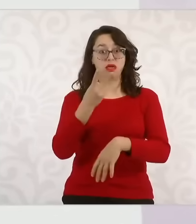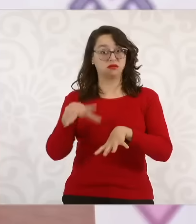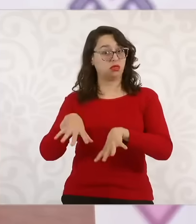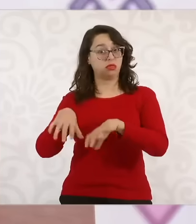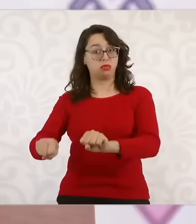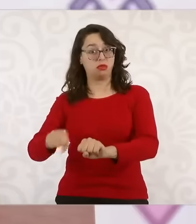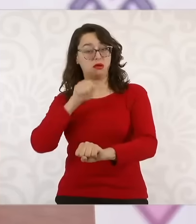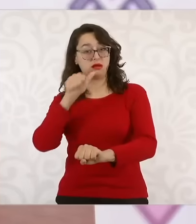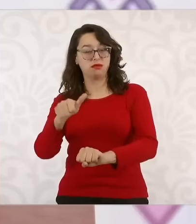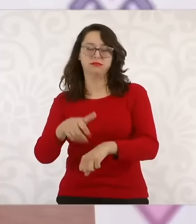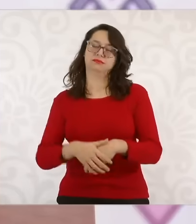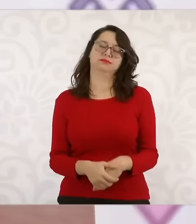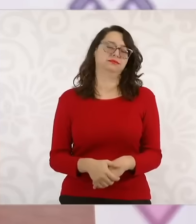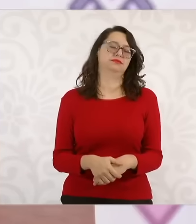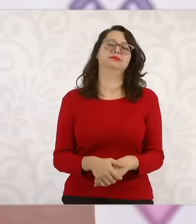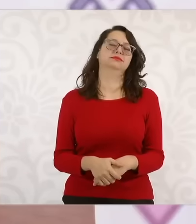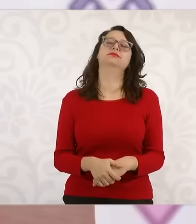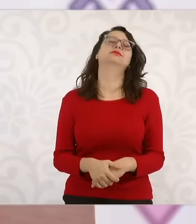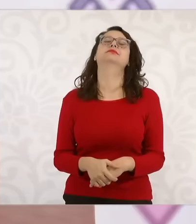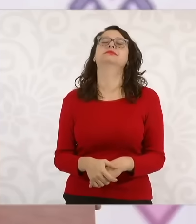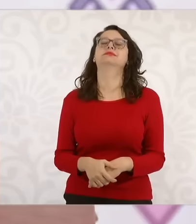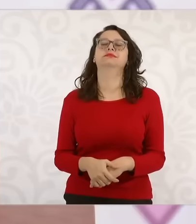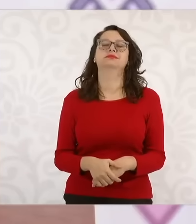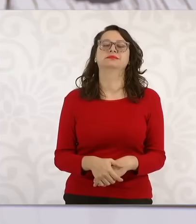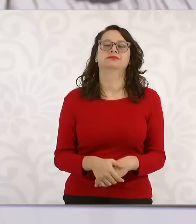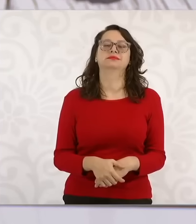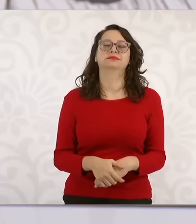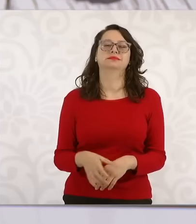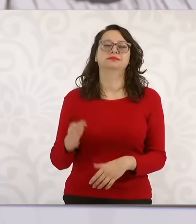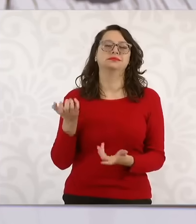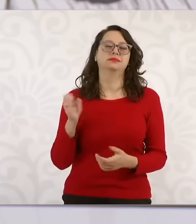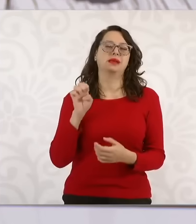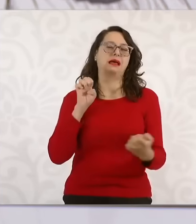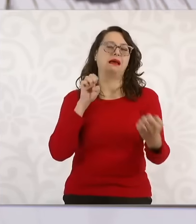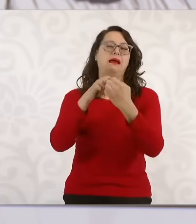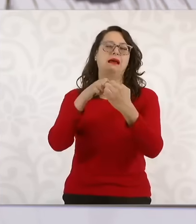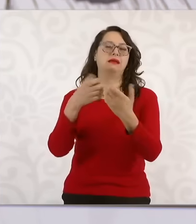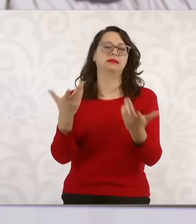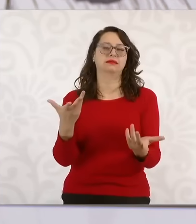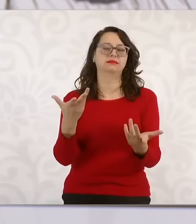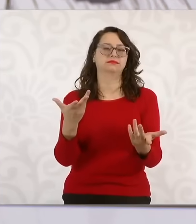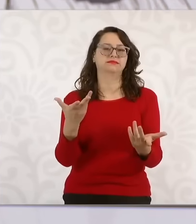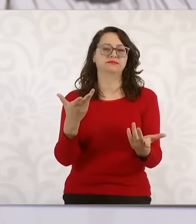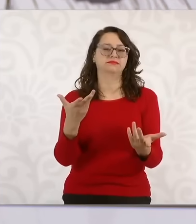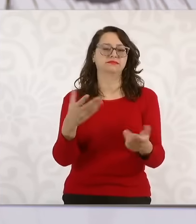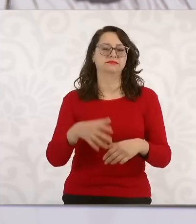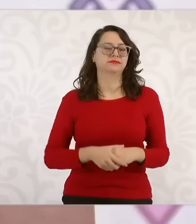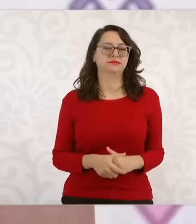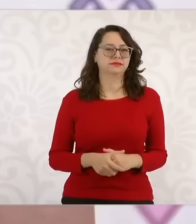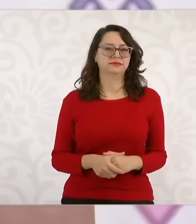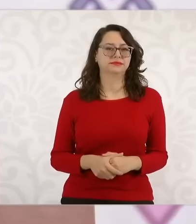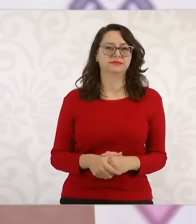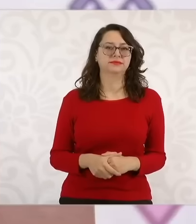pues también es querer tapar el sol con un dedo.